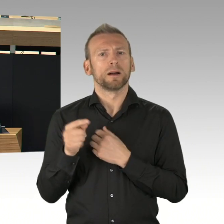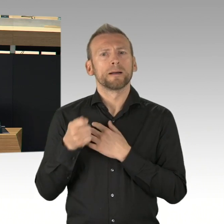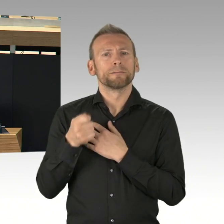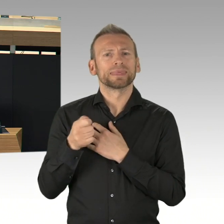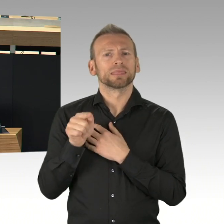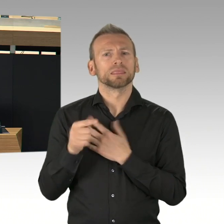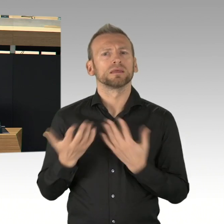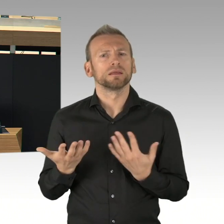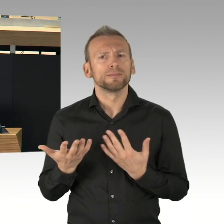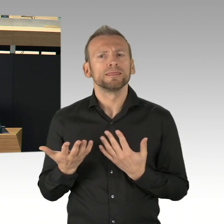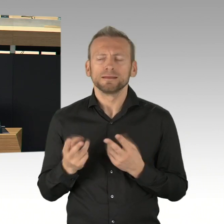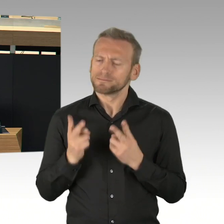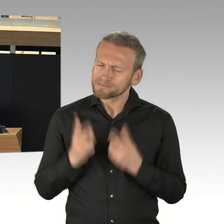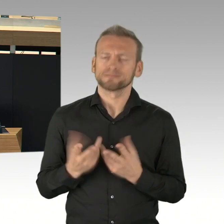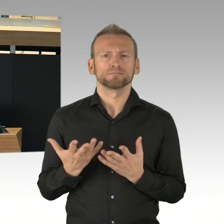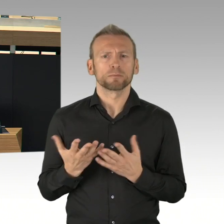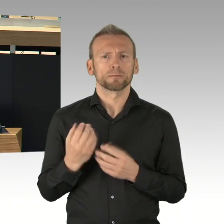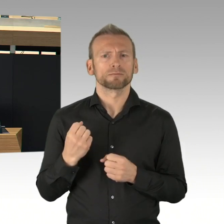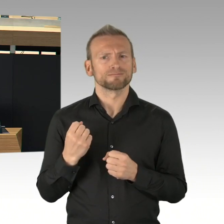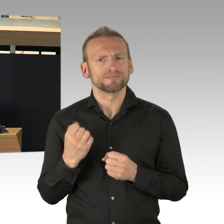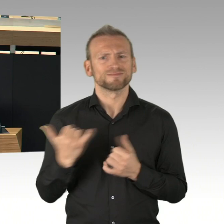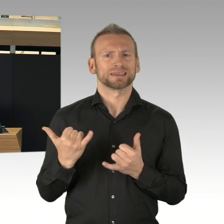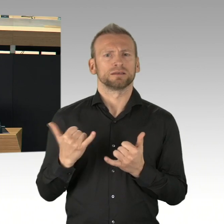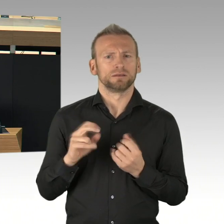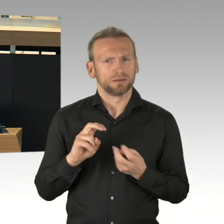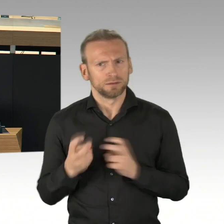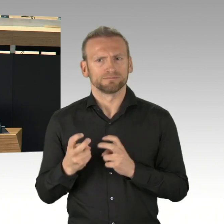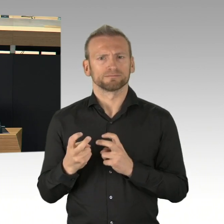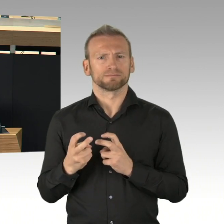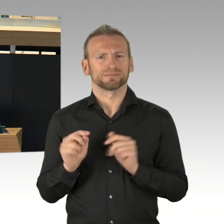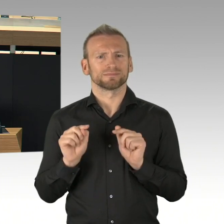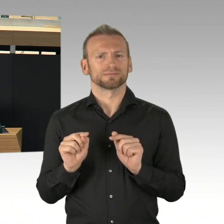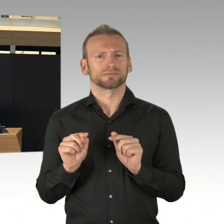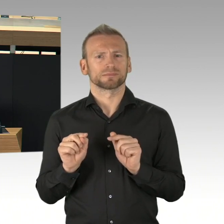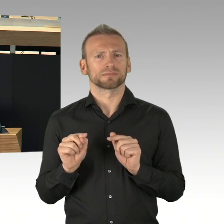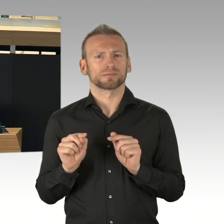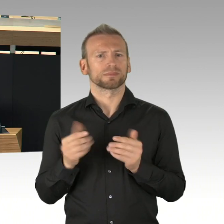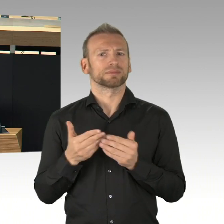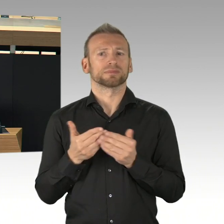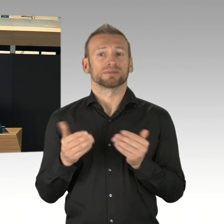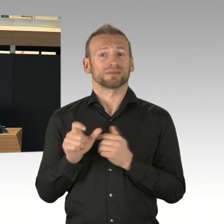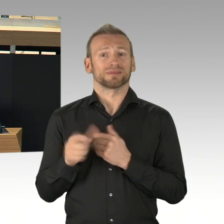die er nicht in den Griff bekommt. Allein die Mietpreisbremse, die 2013 in Deutschland verabschiedet wurde,